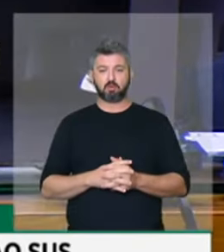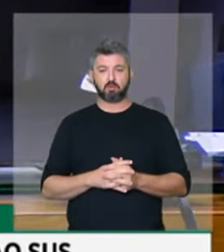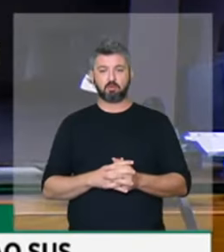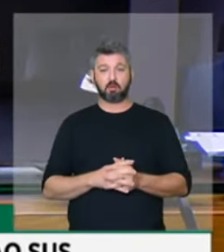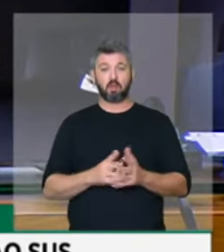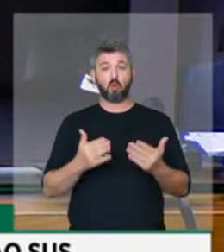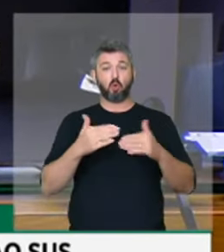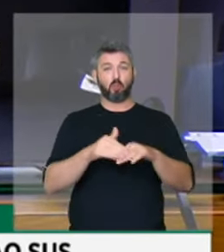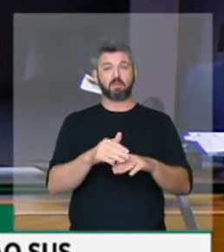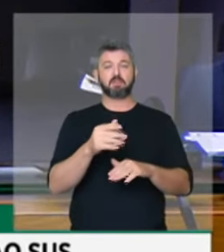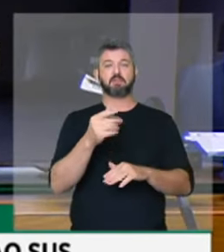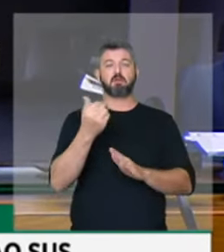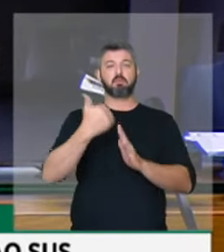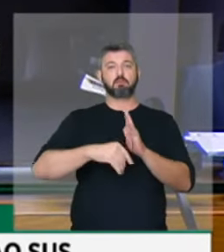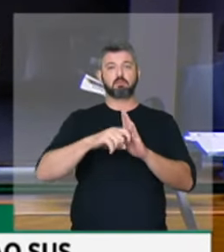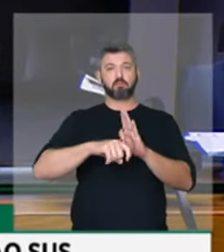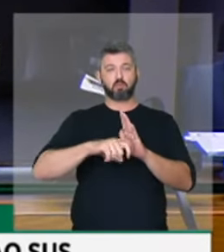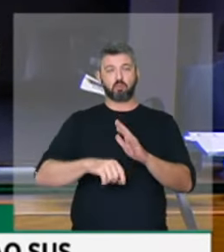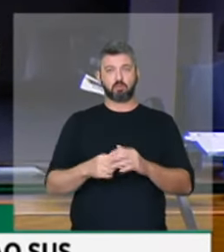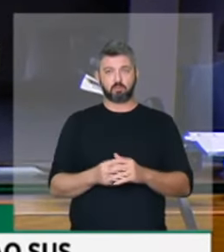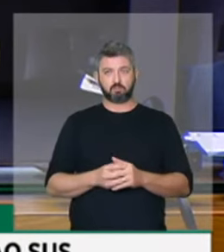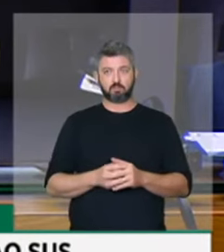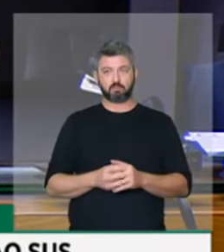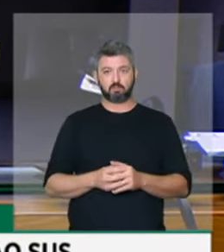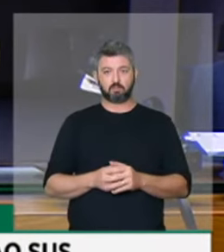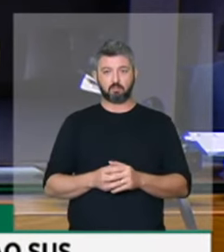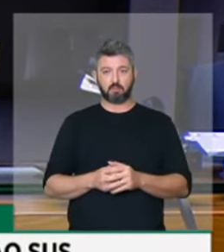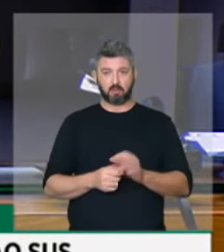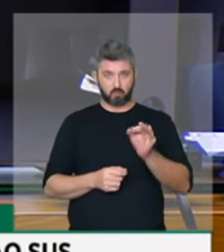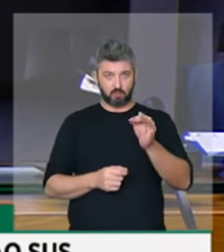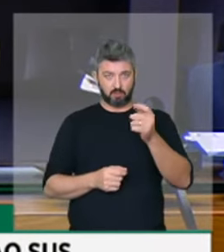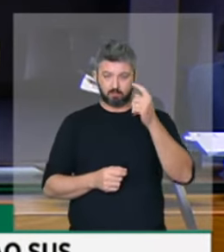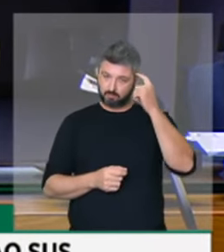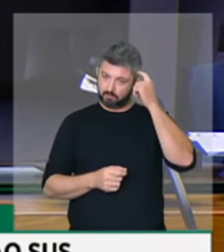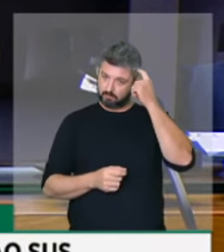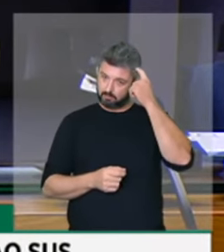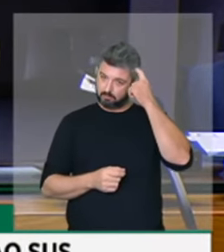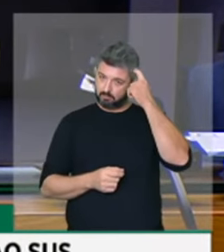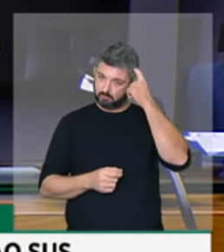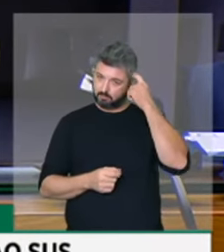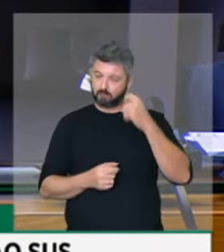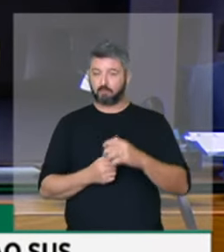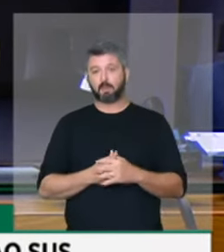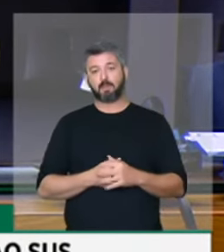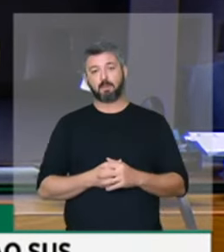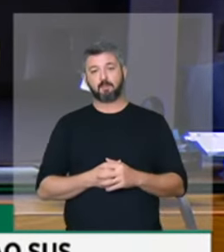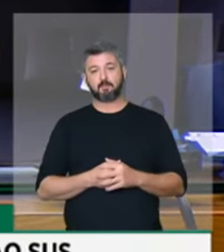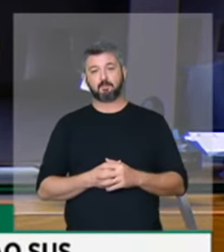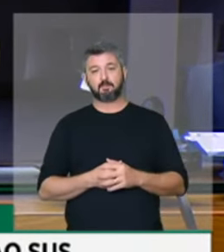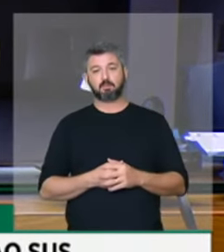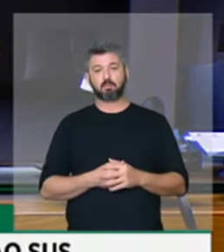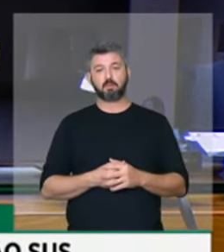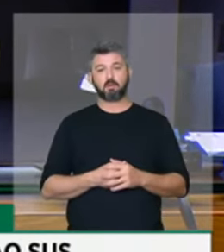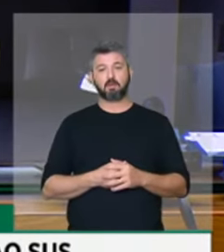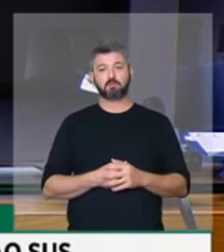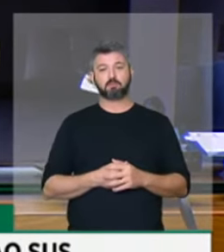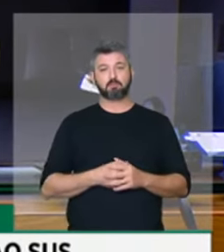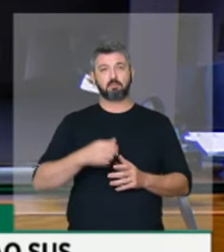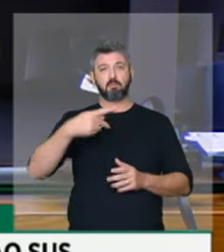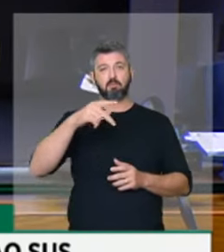COM UMA RENÚNCIA DE IMPOSTO DE RENDA. ÉISSO? [DEPUTADO]: É ISSO? [PRESIDENTE]: DEPUTADO POIT. ENQUANTO ESTAMOS